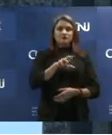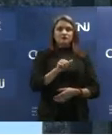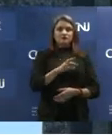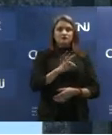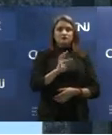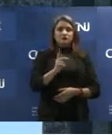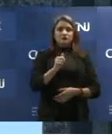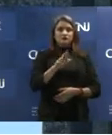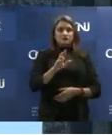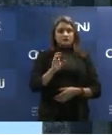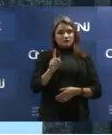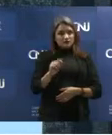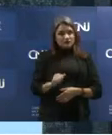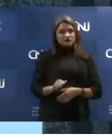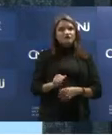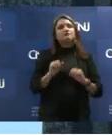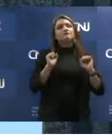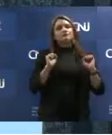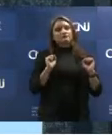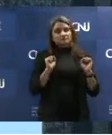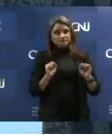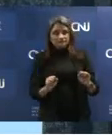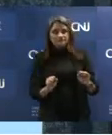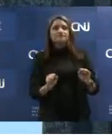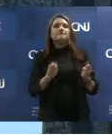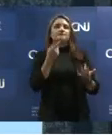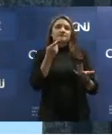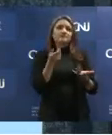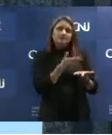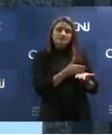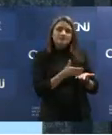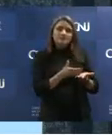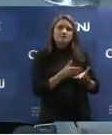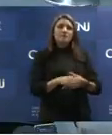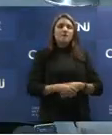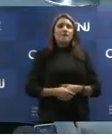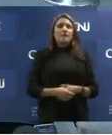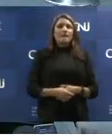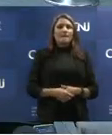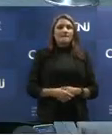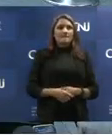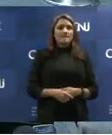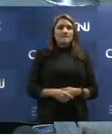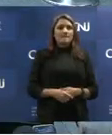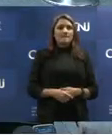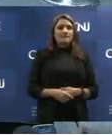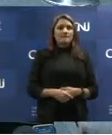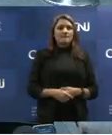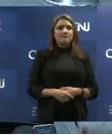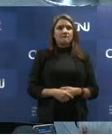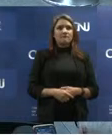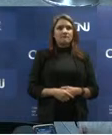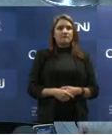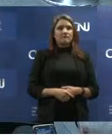para fazer aquele primeiro encaminhamento a que se apresente.